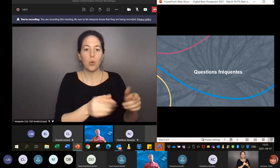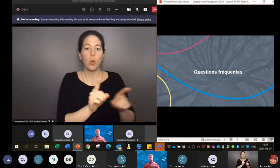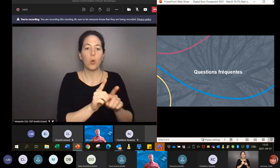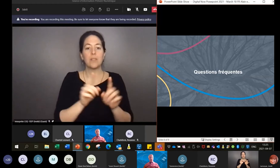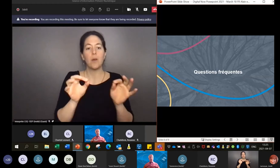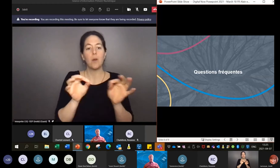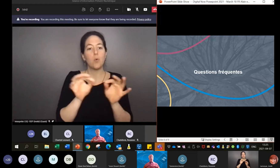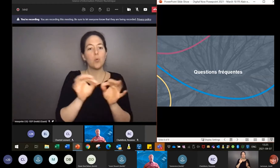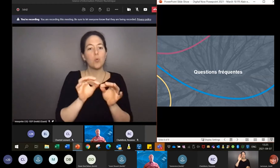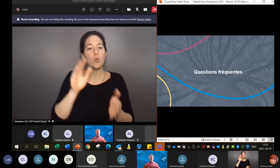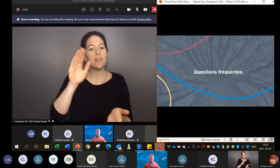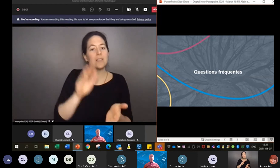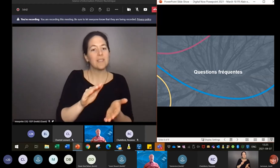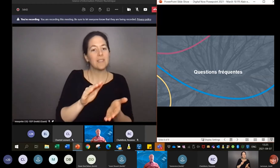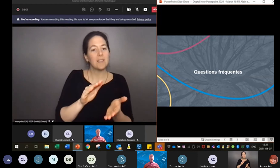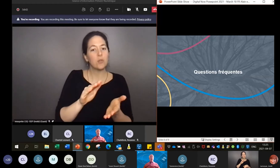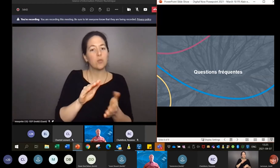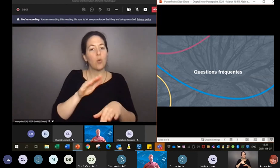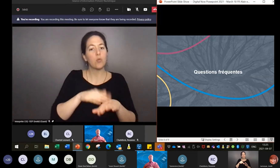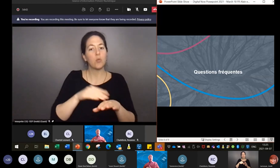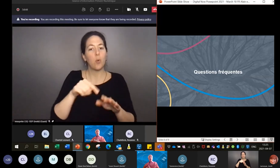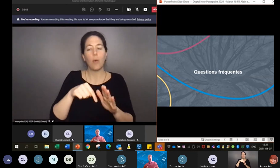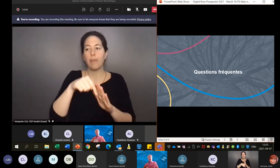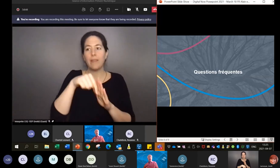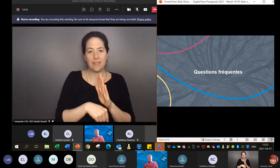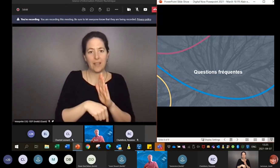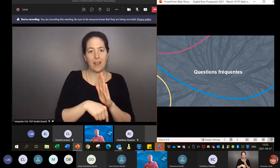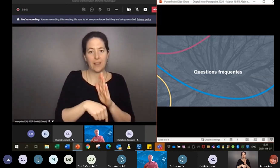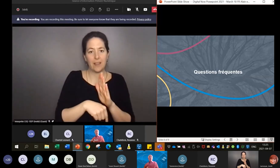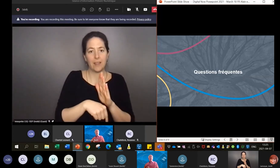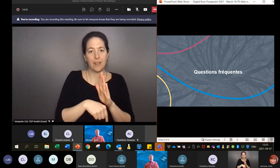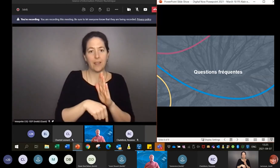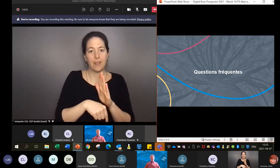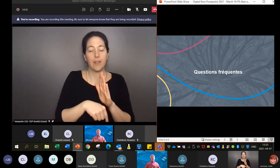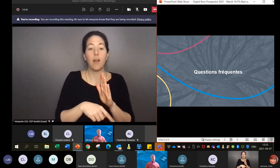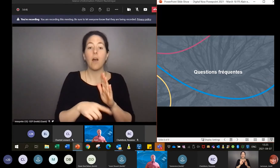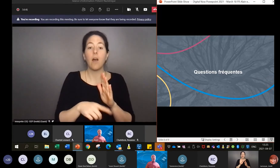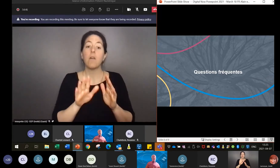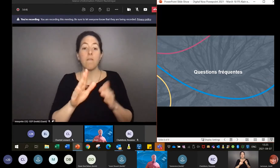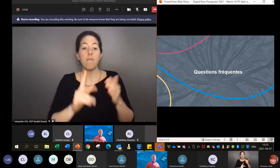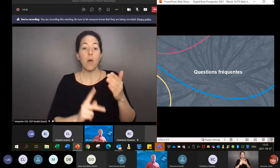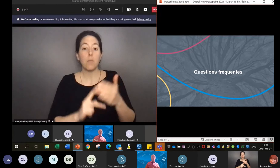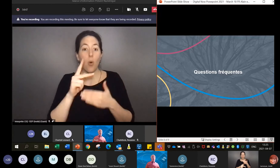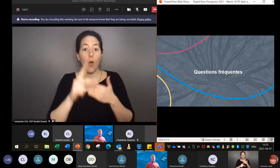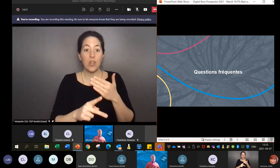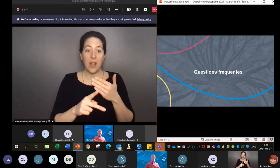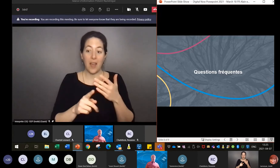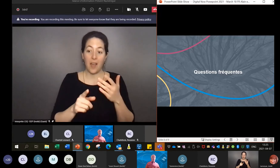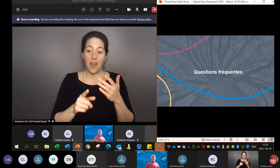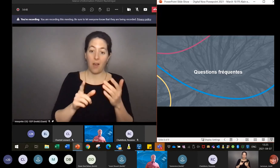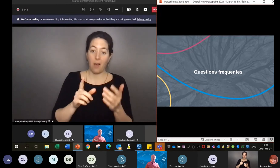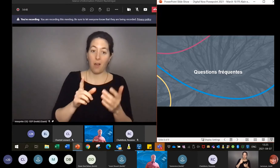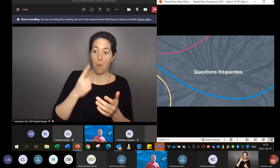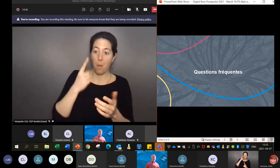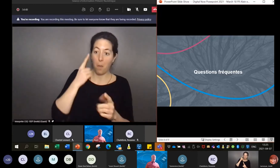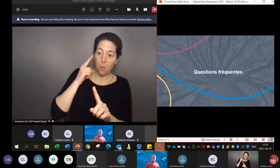déficit. Encore une fois, votre projet n’est pas là pour financer